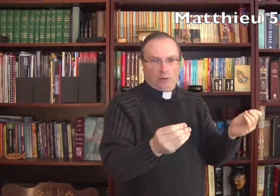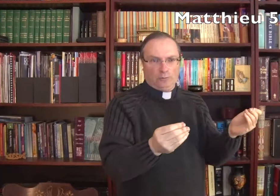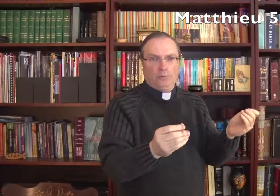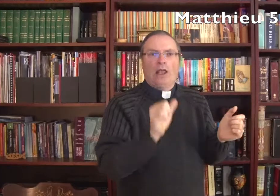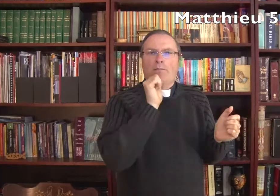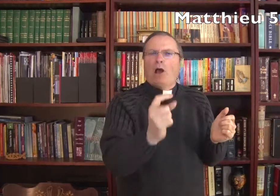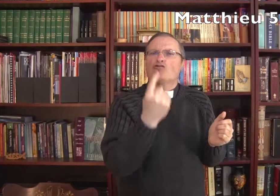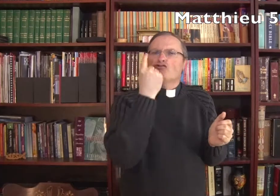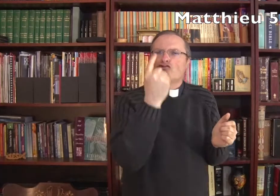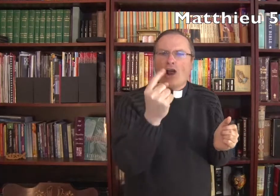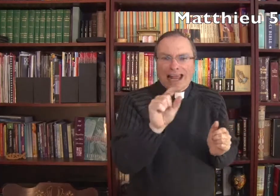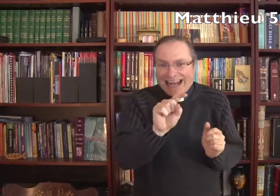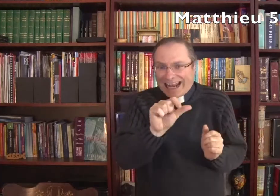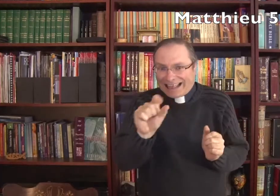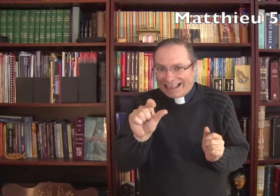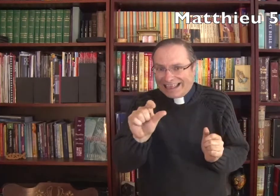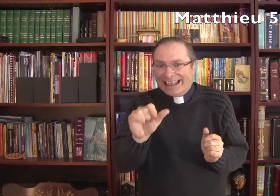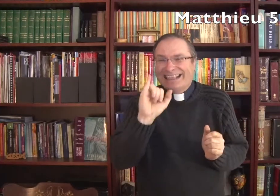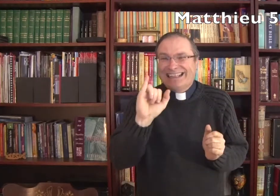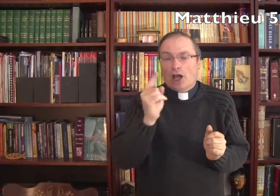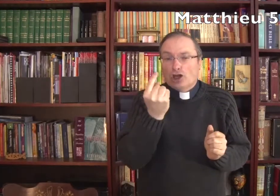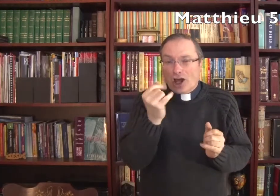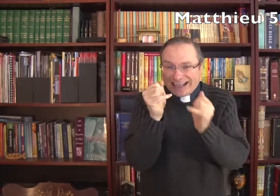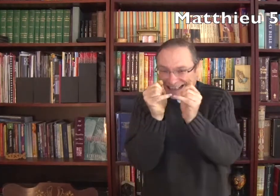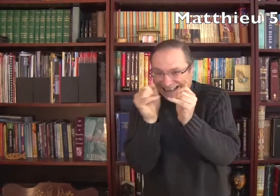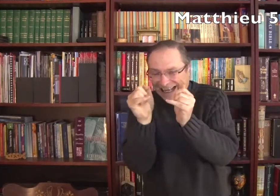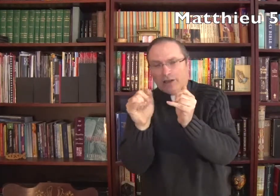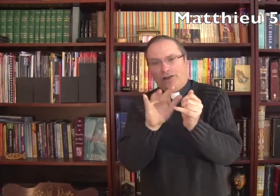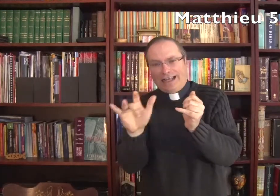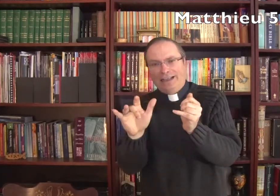pas une seule lettre ni un seul trait de lettre